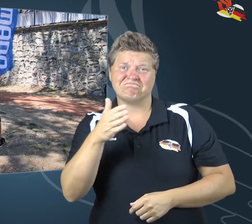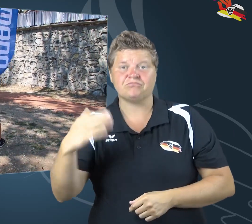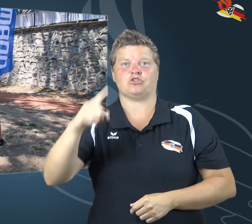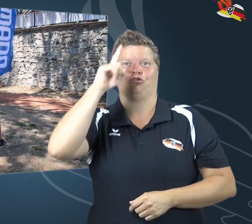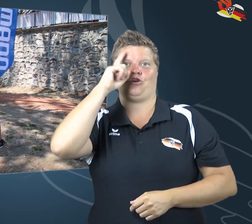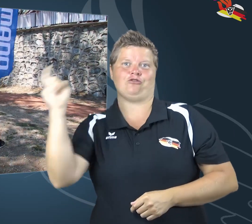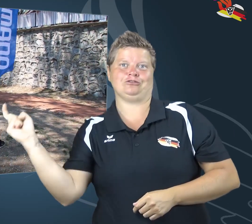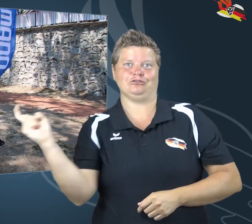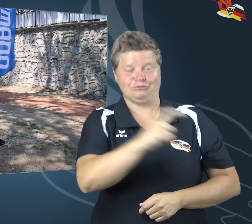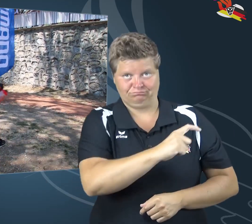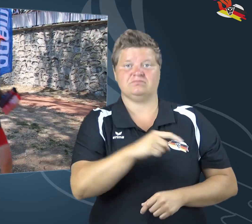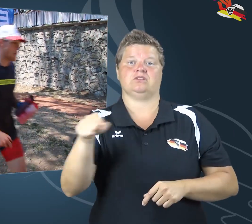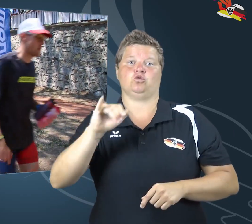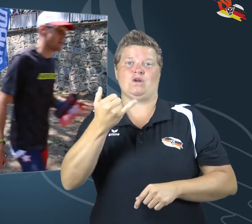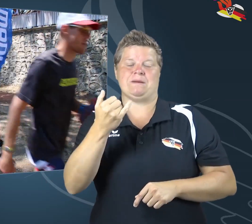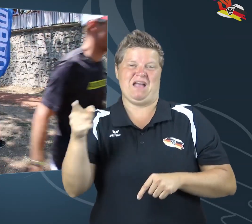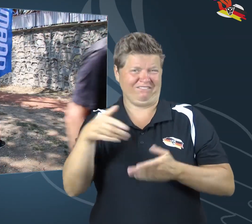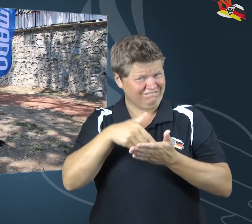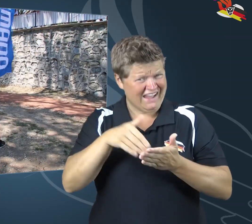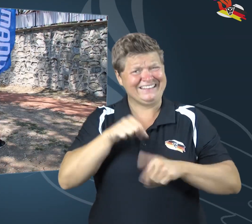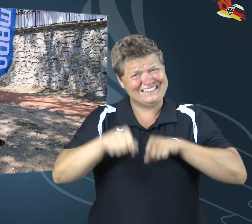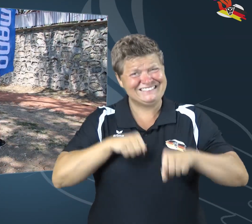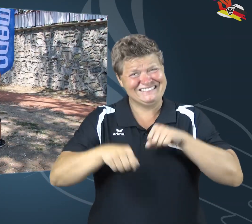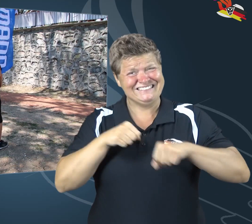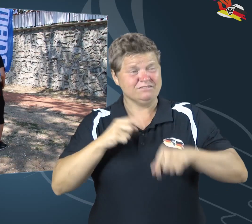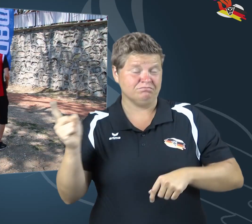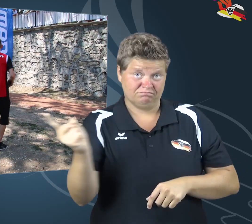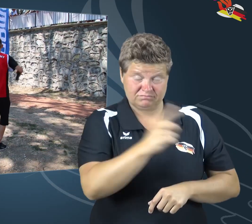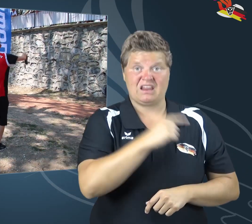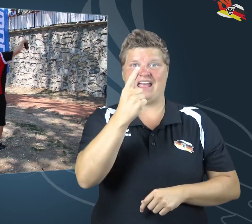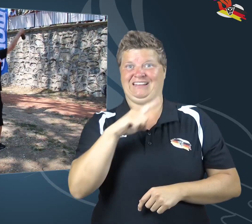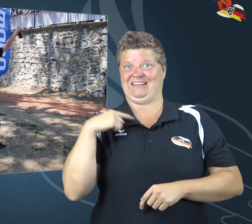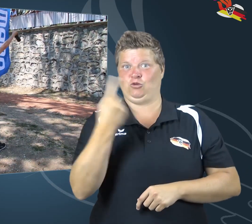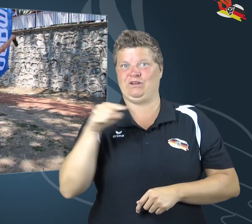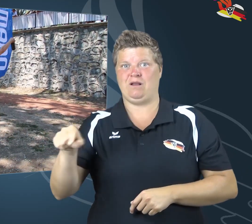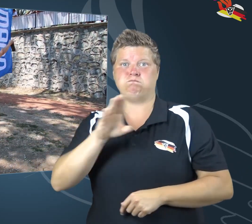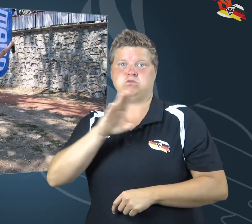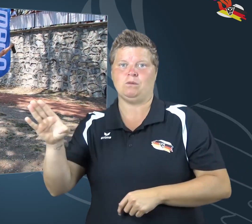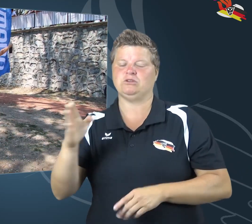Boberg gab nach der ersten Runde auf. Jungnickel kämpfte bis zum Ende, konnte den Rückstand aber nicht mehr aufholen